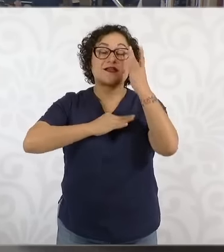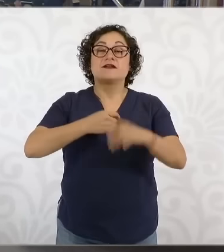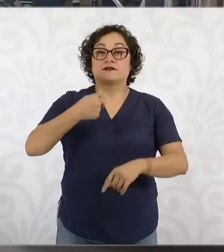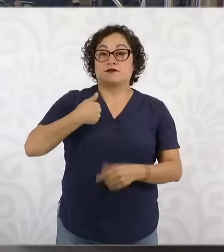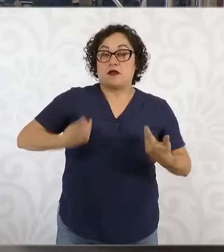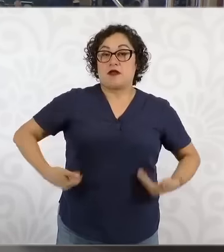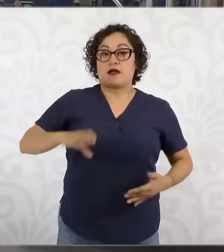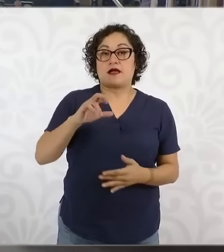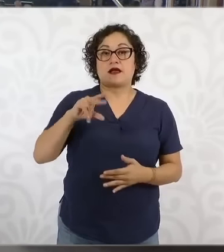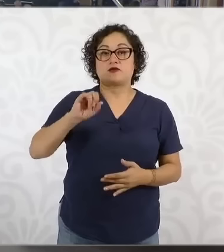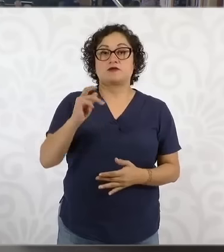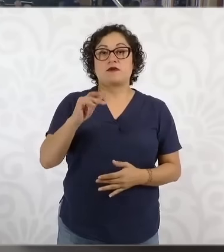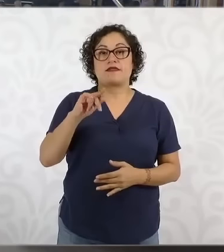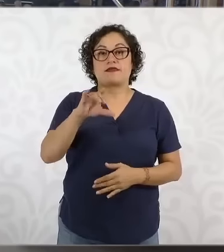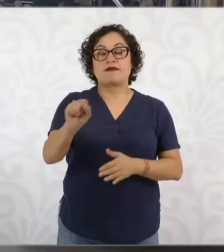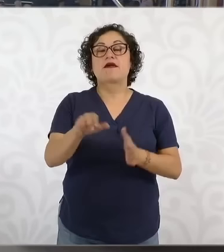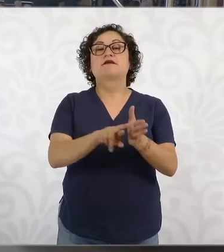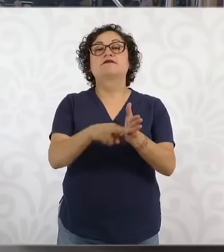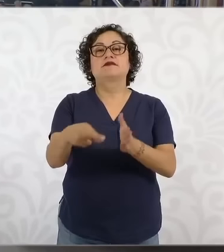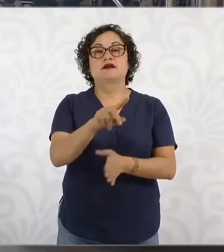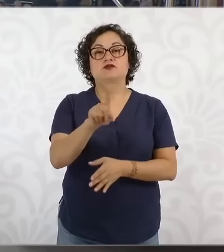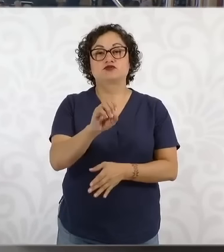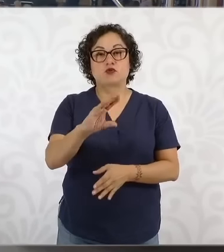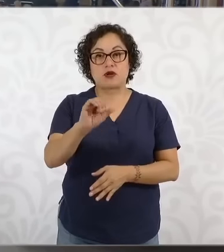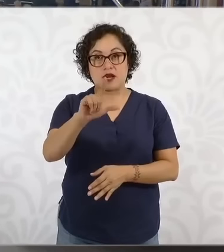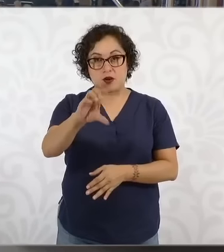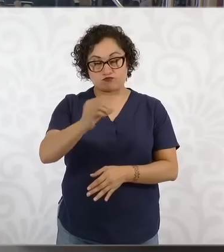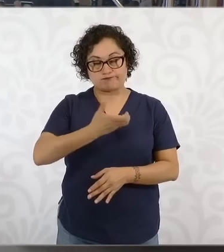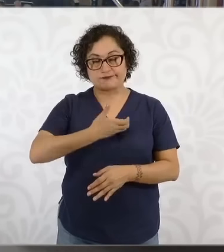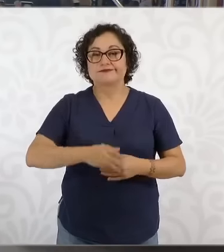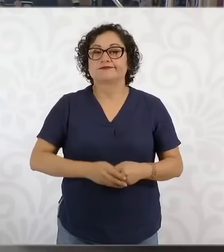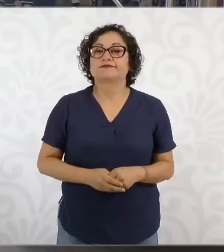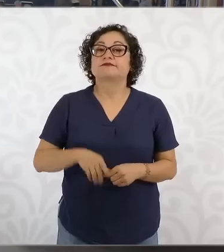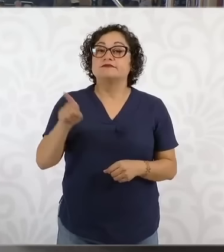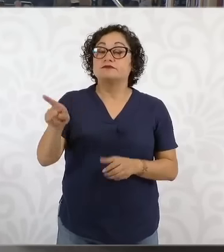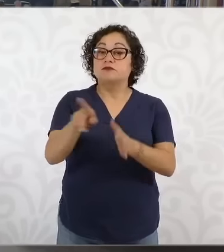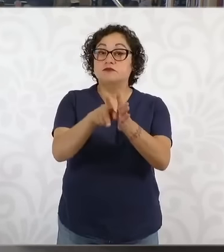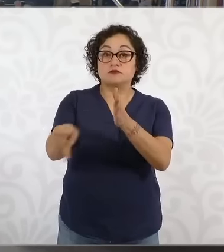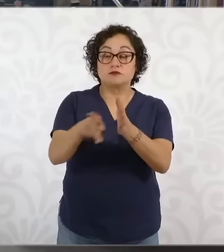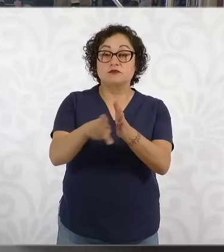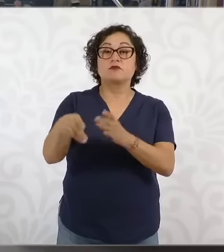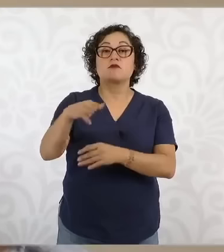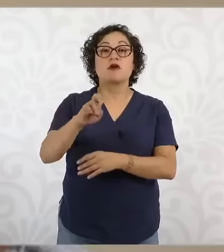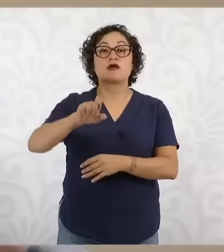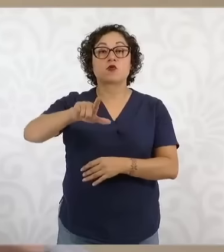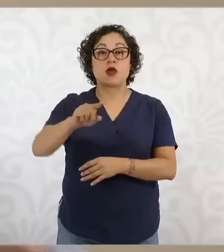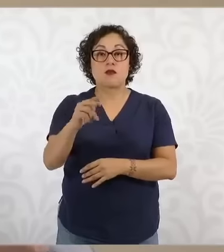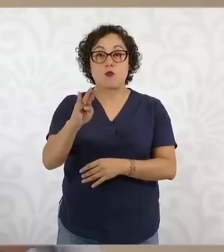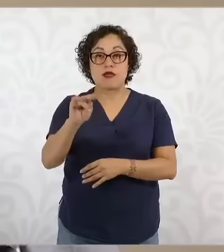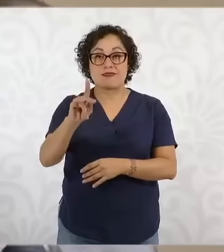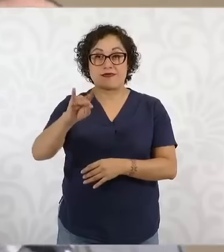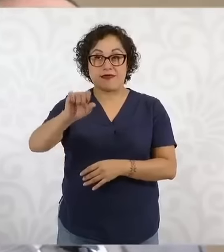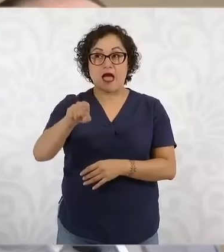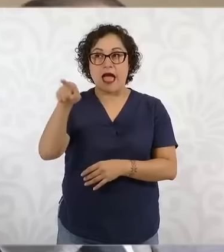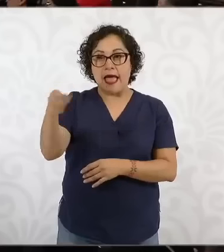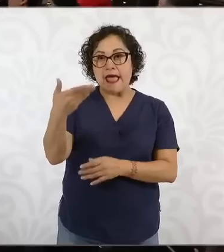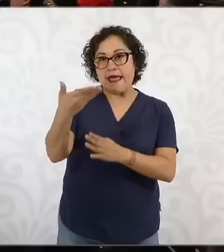Presidenta, eh el periodista Manuel Buen Día hace 42 años publicó un libro e este libro